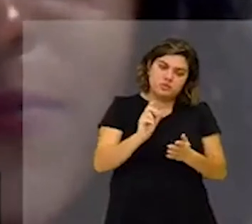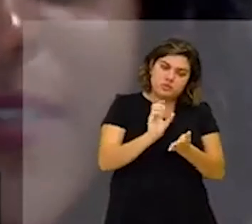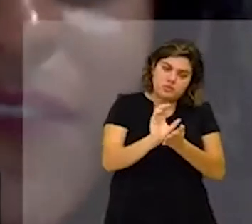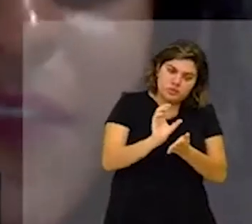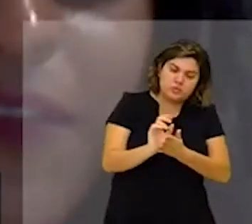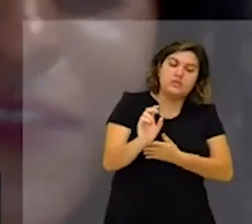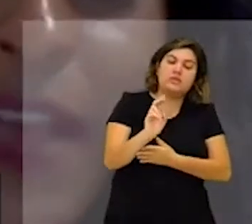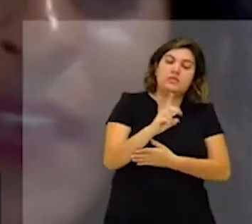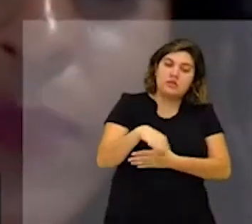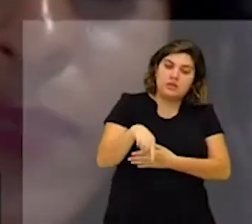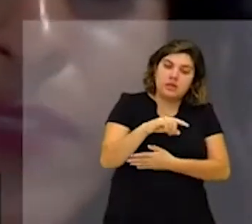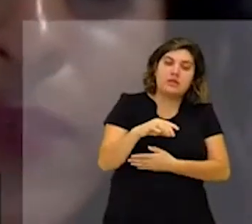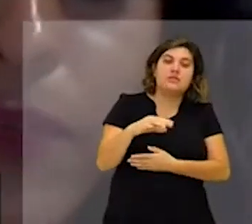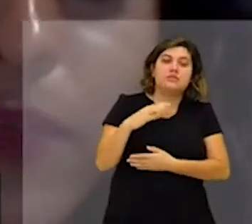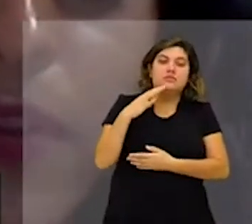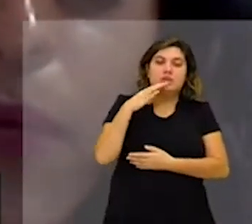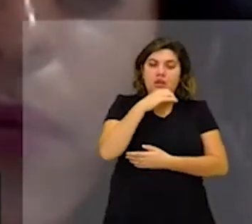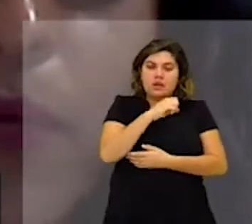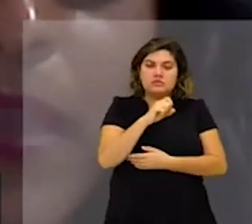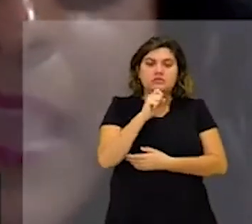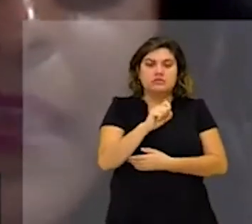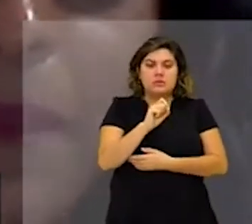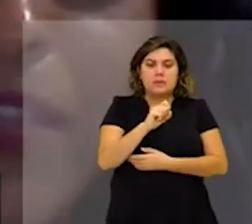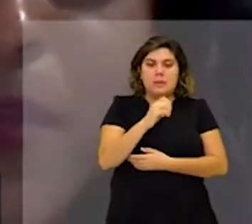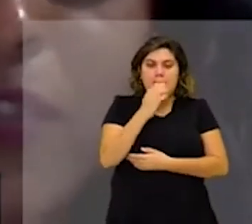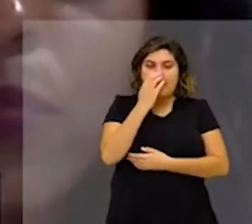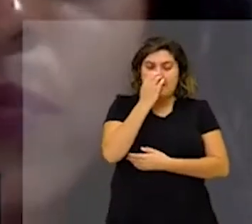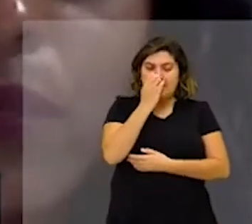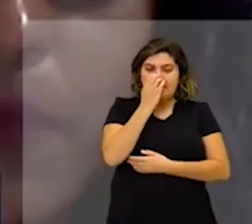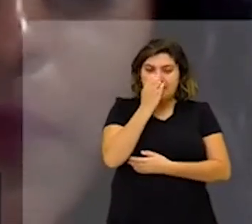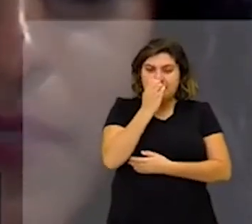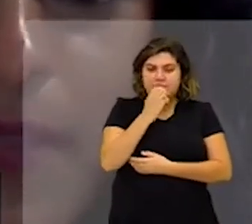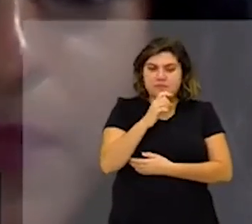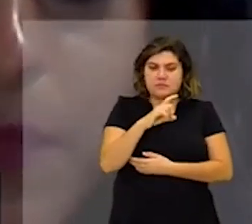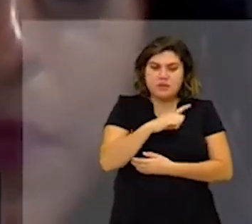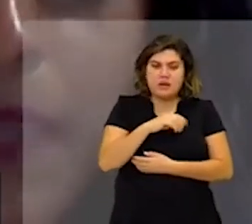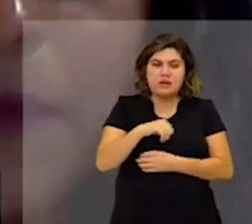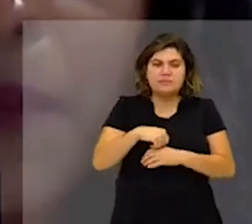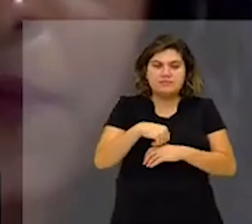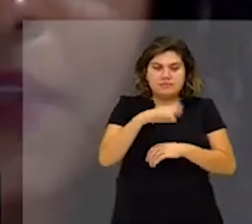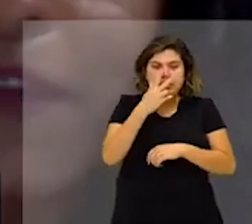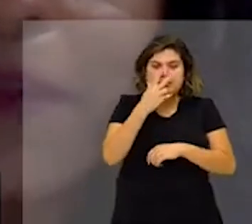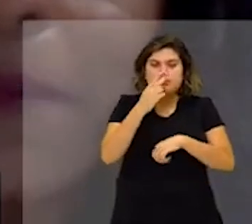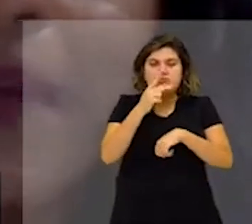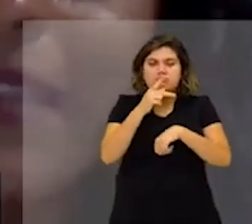consideram inclusive é um fala do outro no Criolo que a parte mais dura do processo porque por aqui